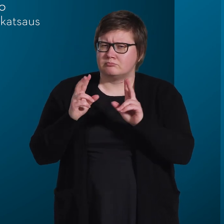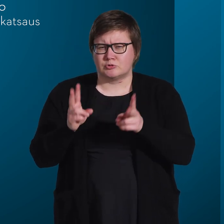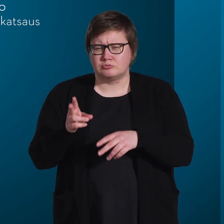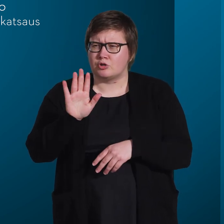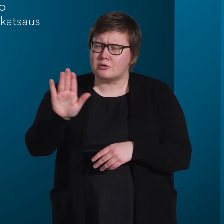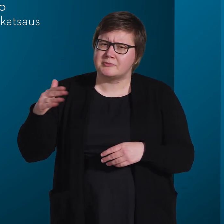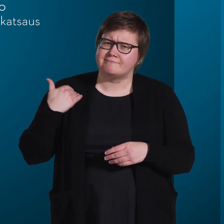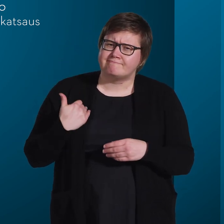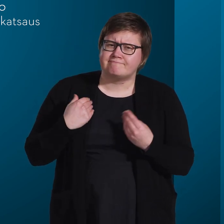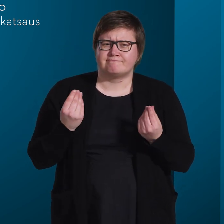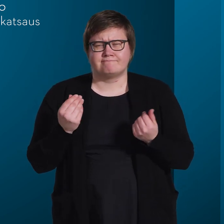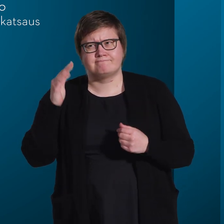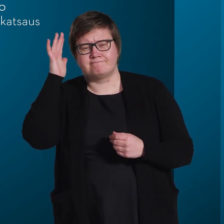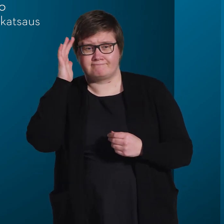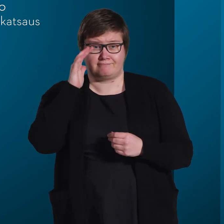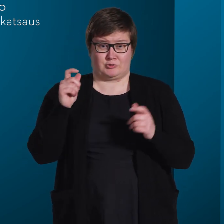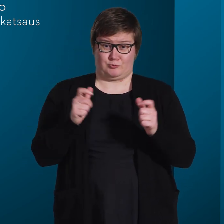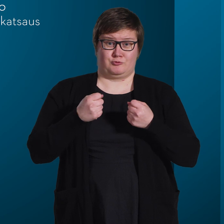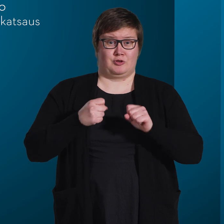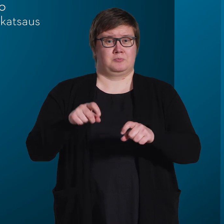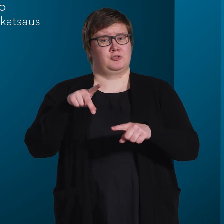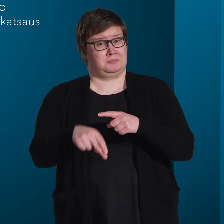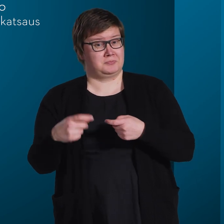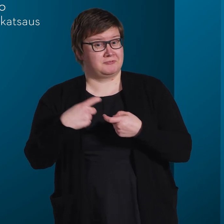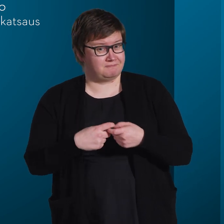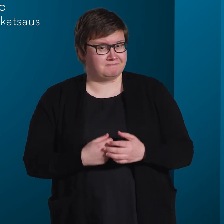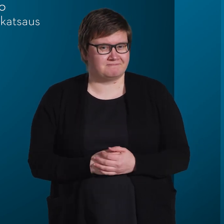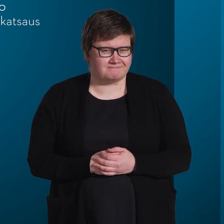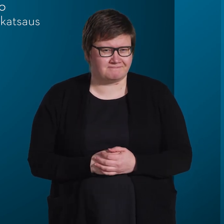sekä heidän tuntemuksiaan yhdistystoiminnan lopettamiseen liittyen.